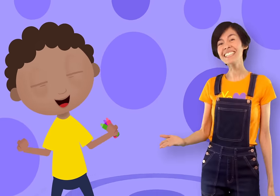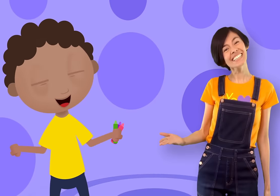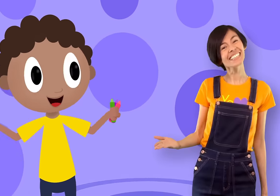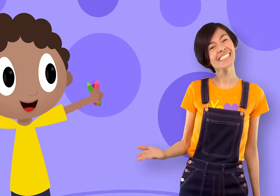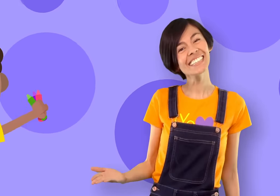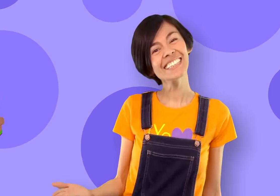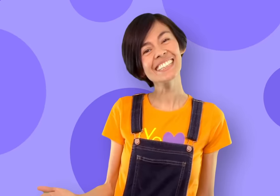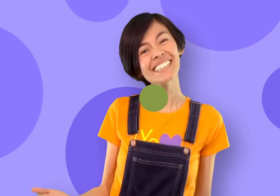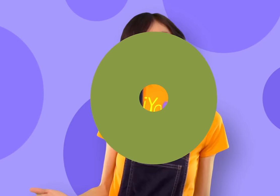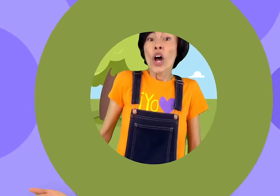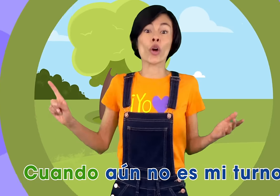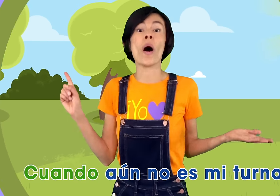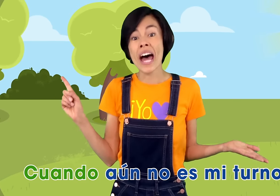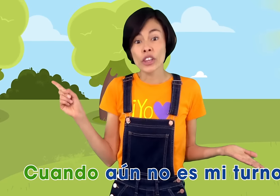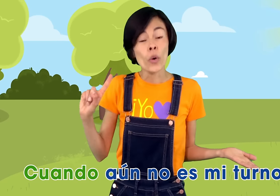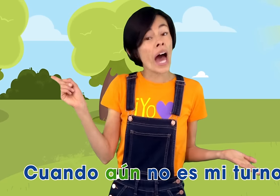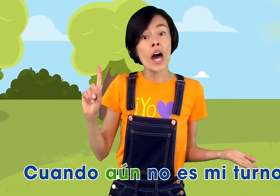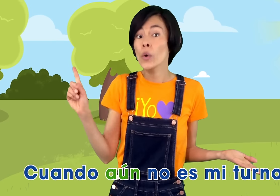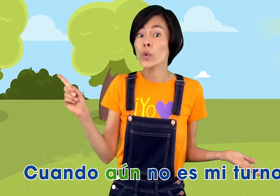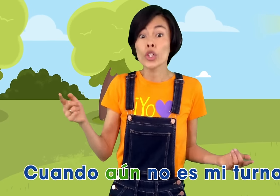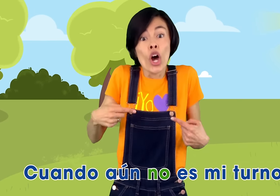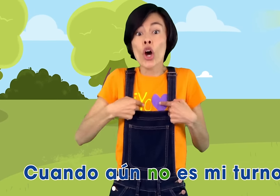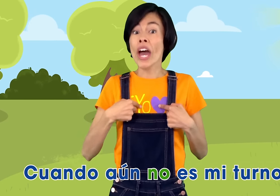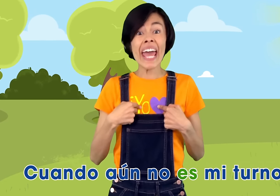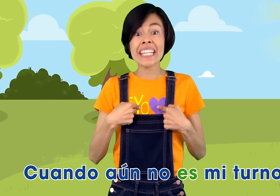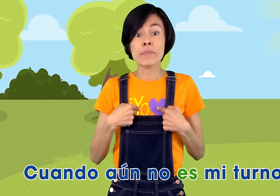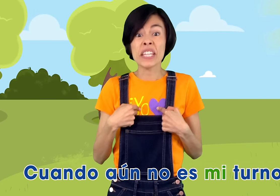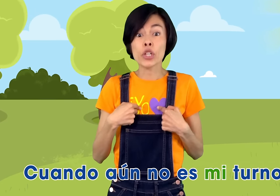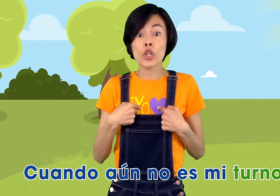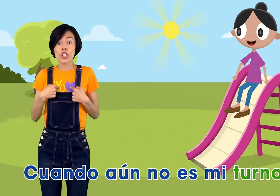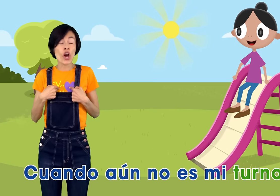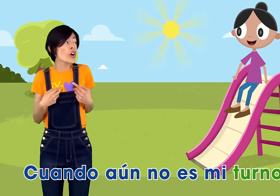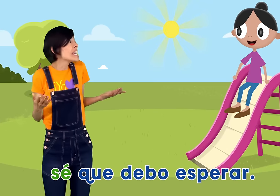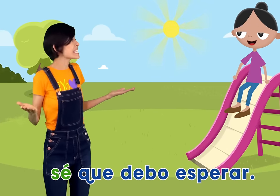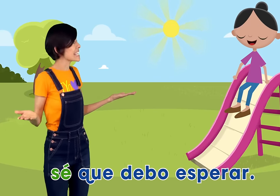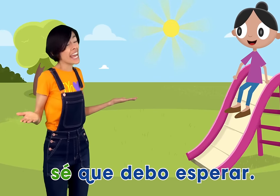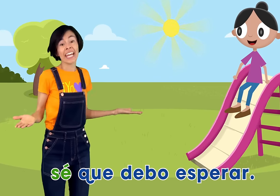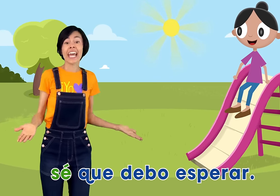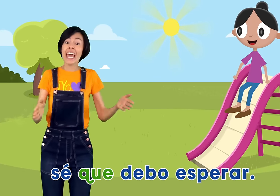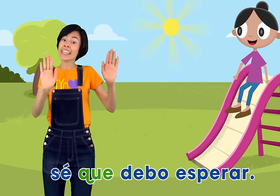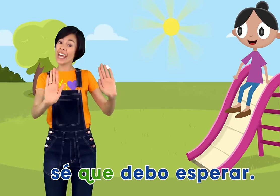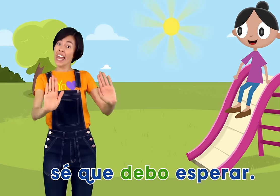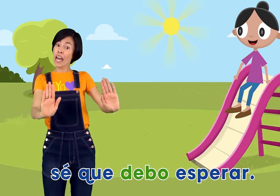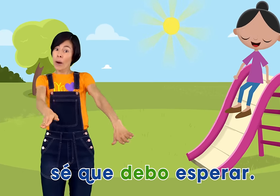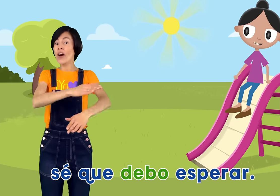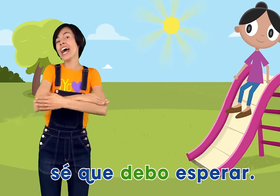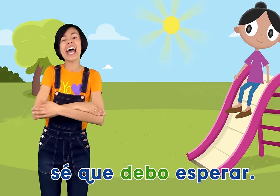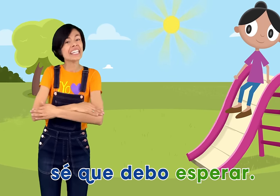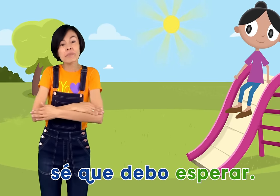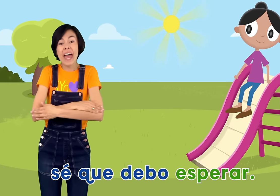Soy paciente.